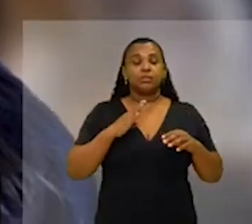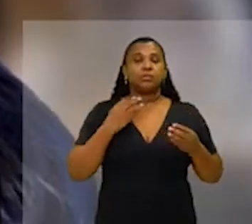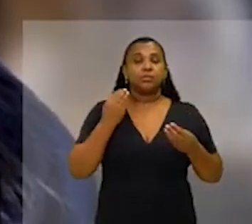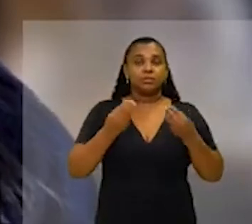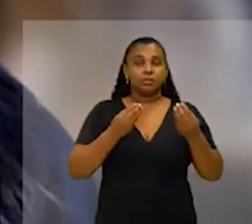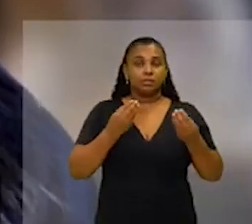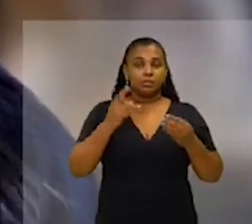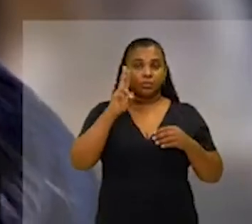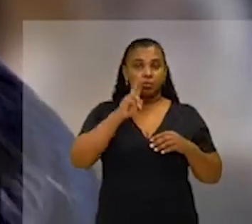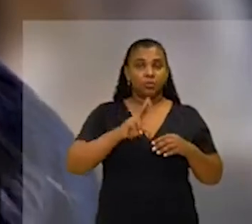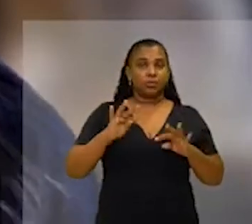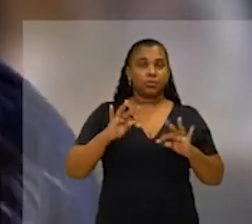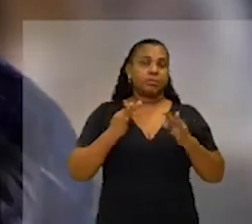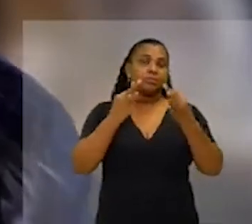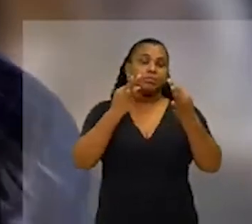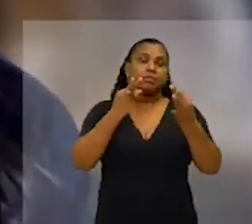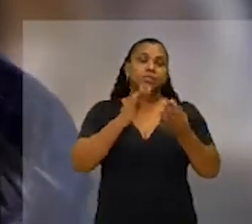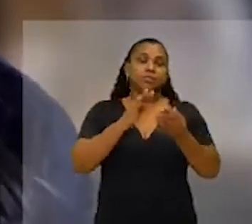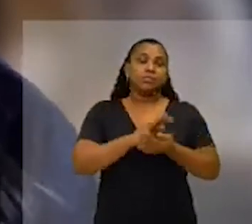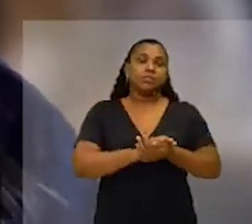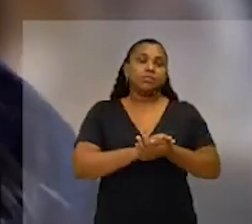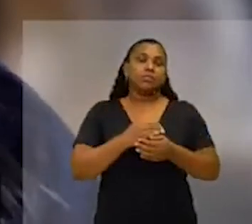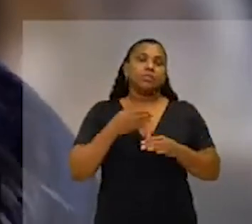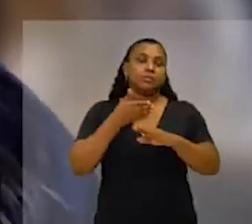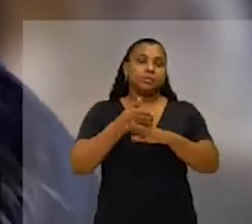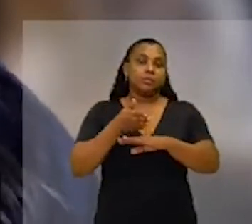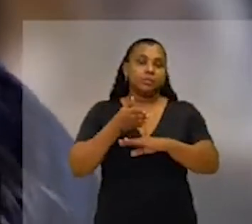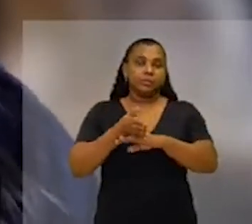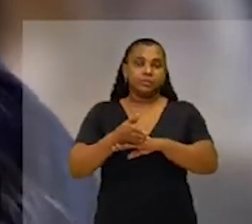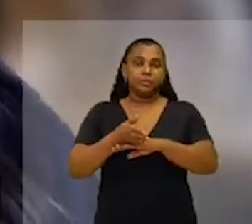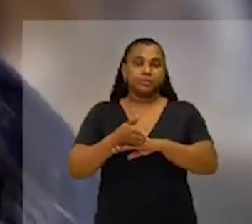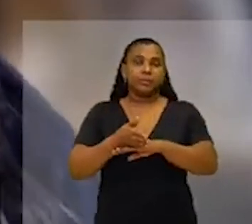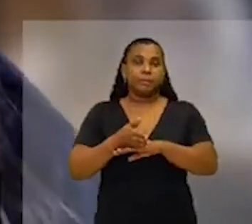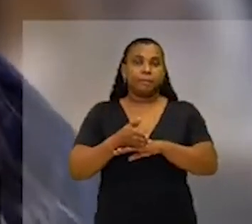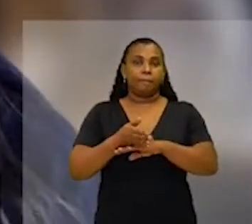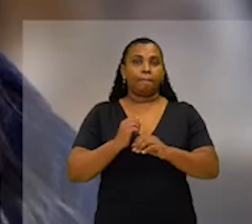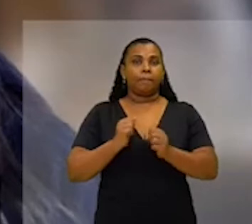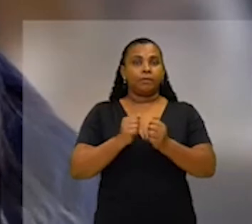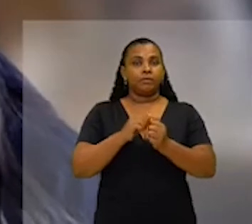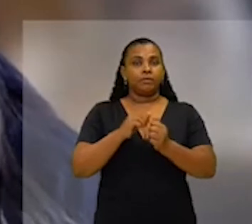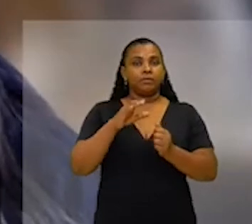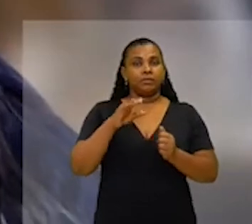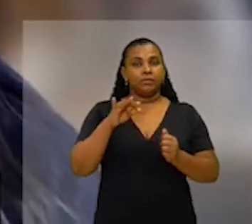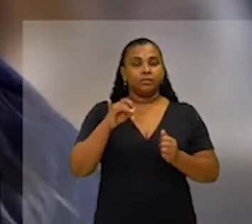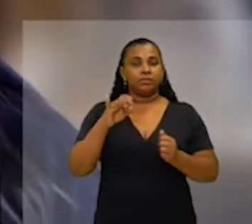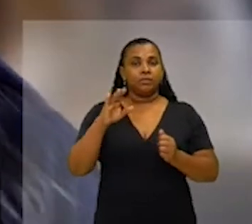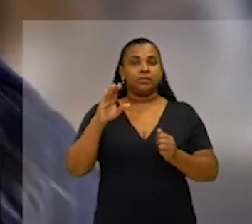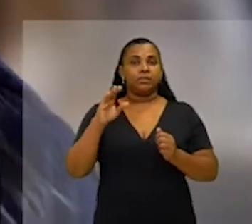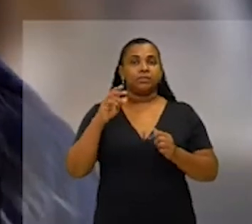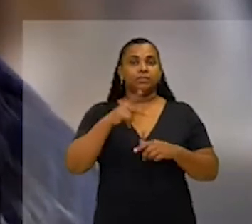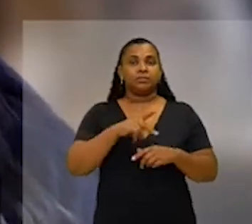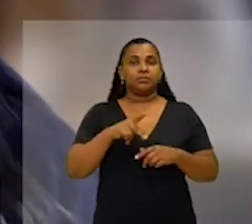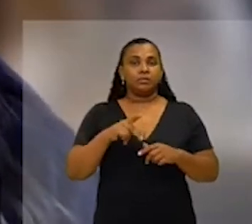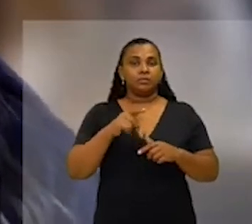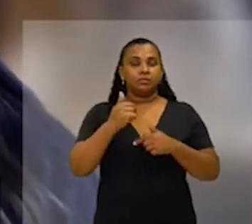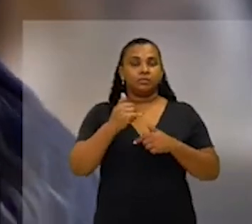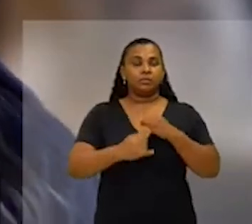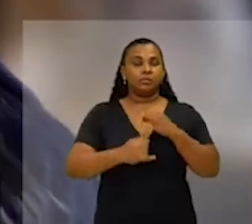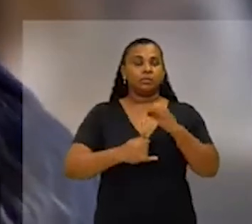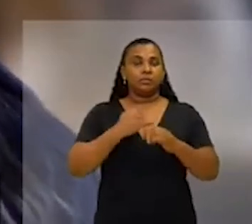tecnologias né Eu participo na junto aos ET quiser comitê gestor da internet como o especialista na